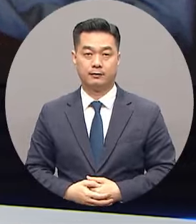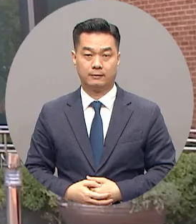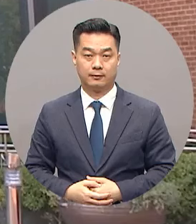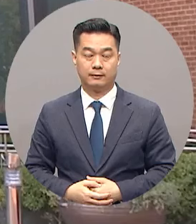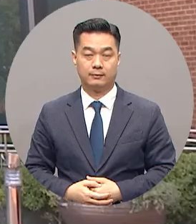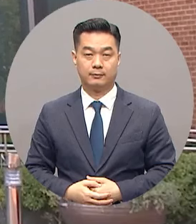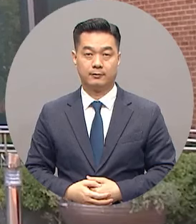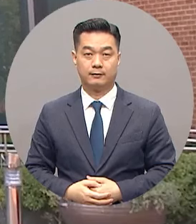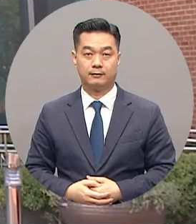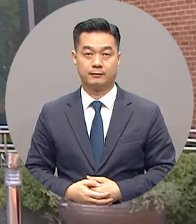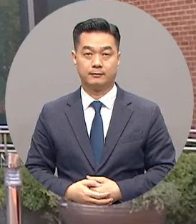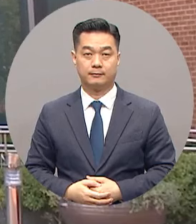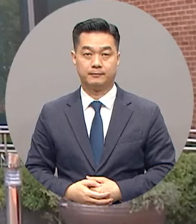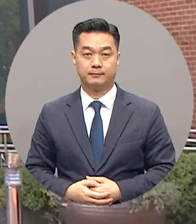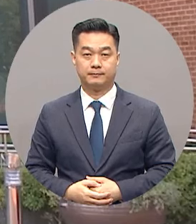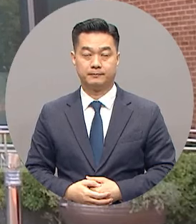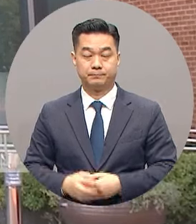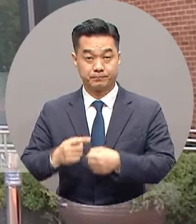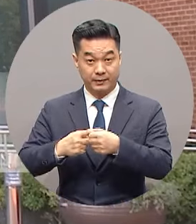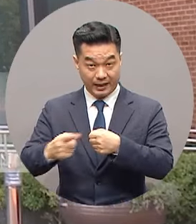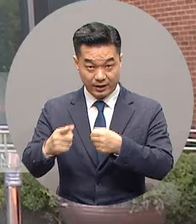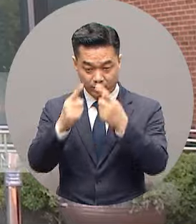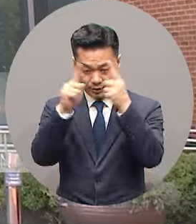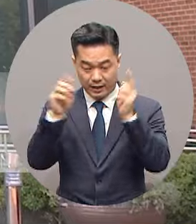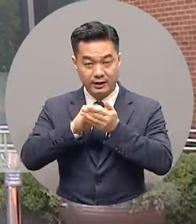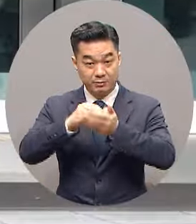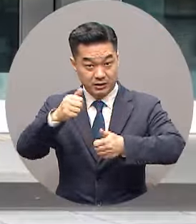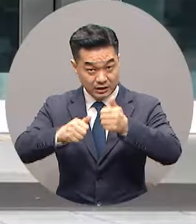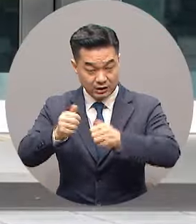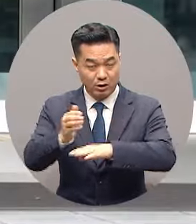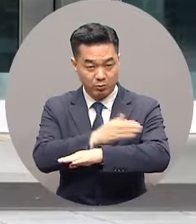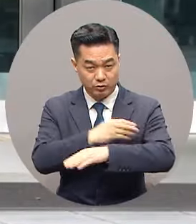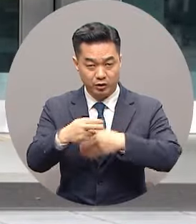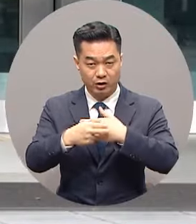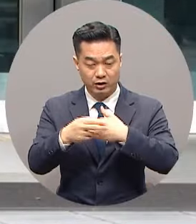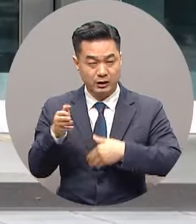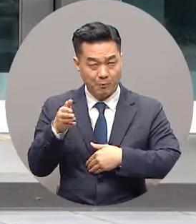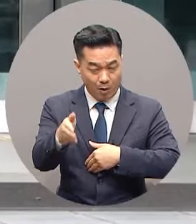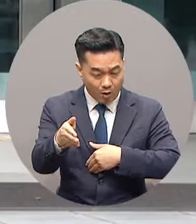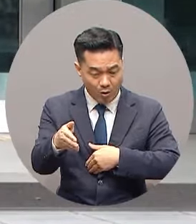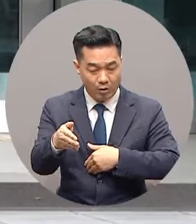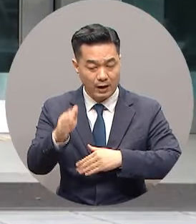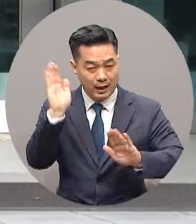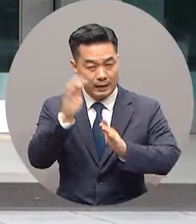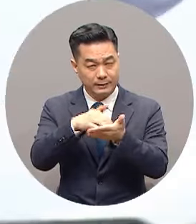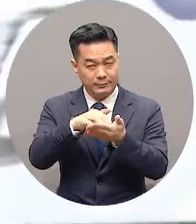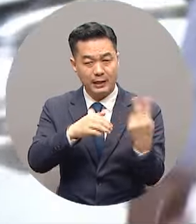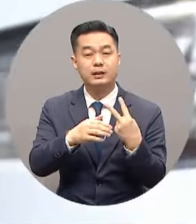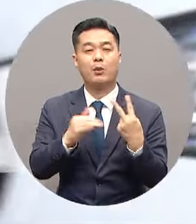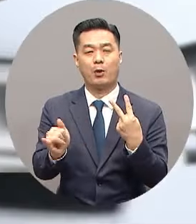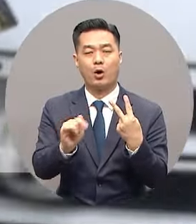임소정 기자입니다. (기자) 내년도 입시부터 늘어나는 의대 증원 2000명을 어느 대학에 얼마나